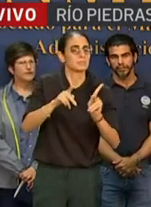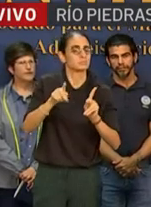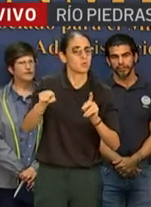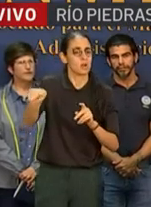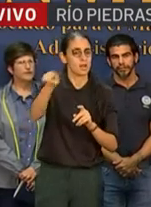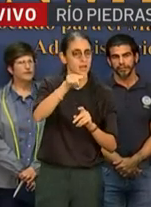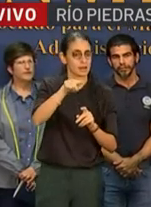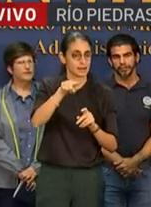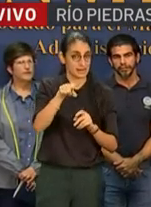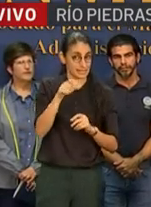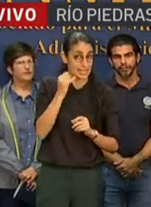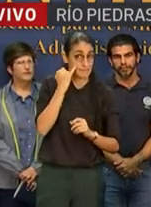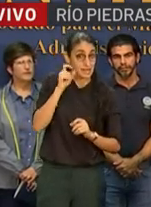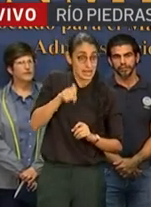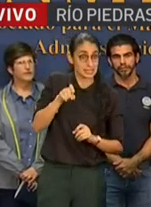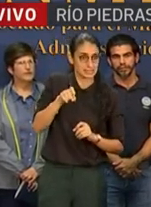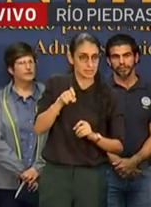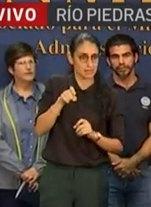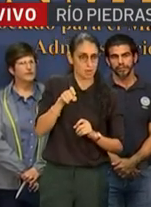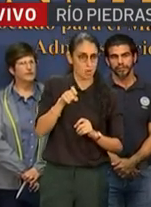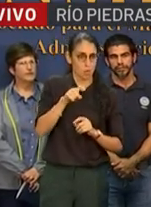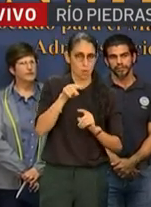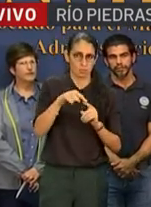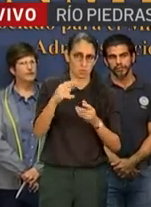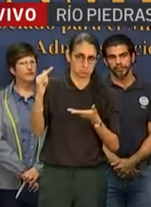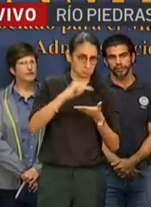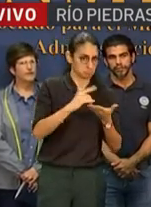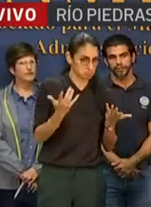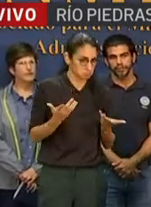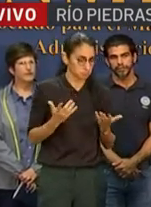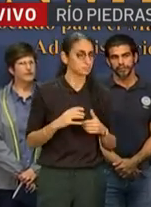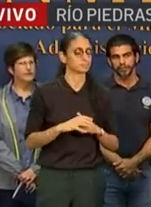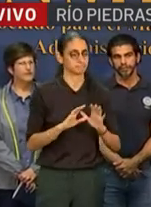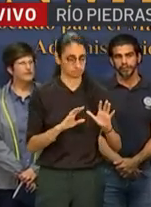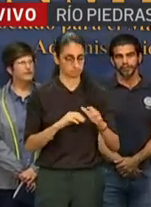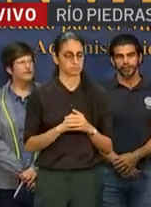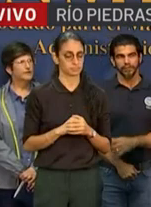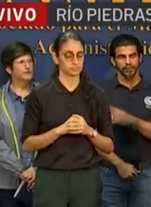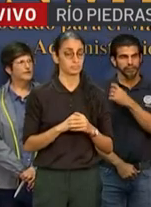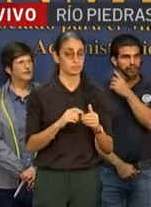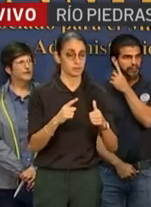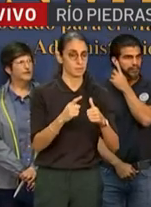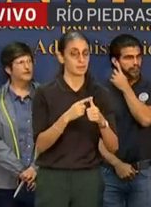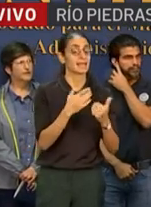ACTIVACIÓN DE PERSONAL